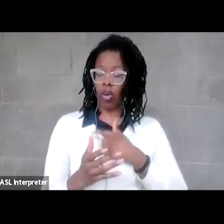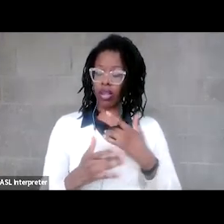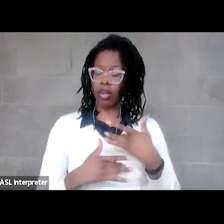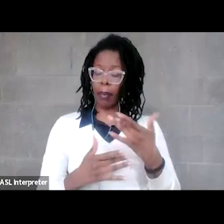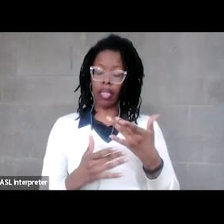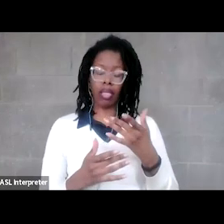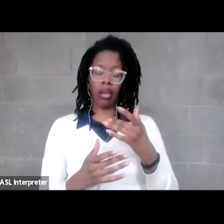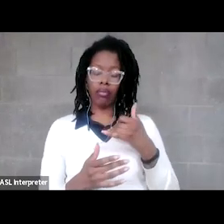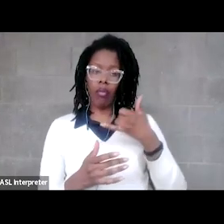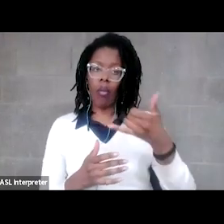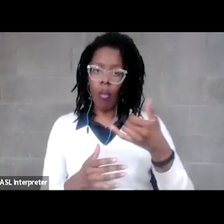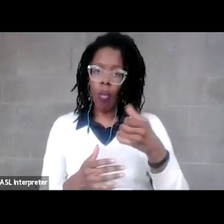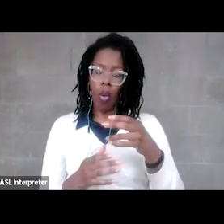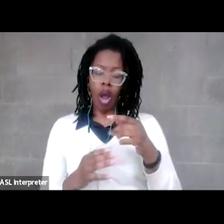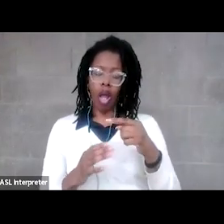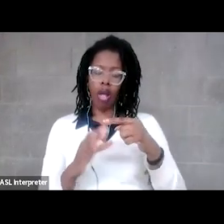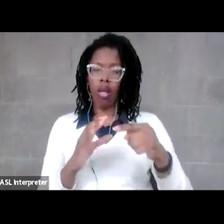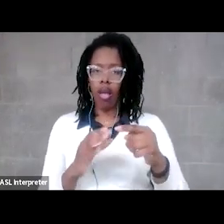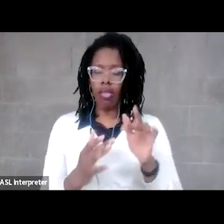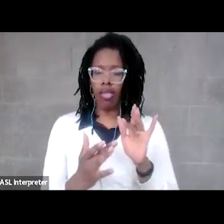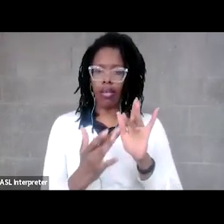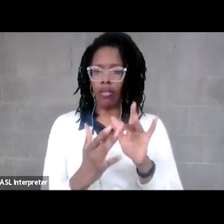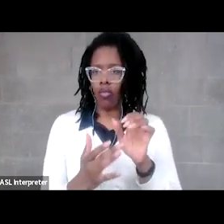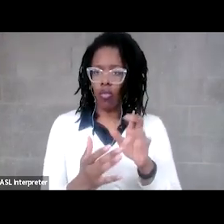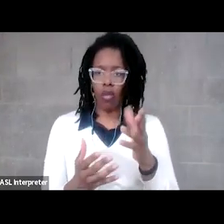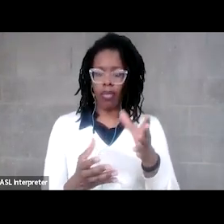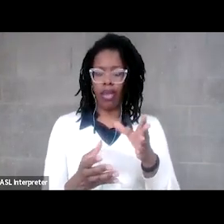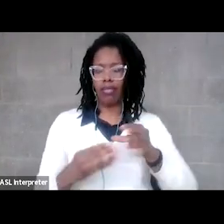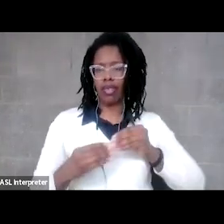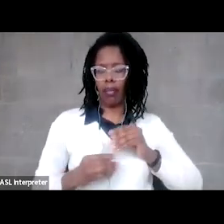o quien podría aceptar solicitudes en la oficina.